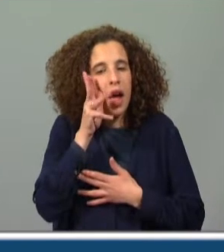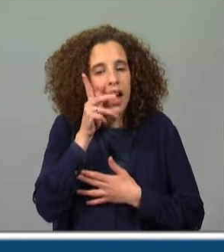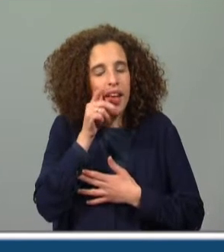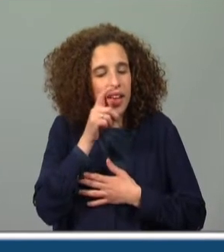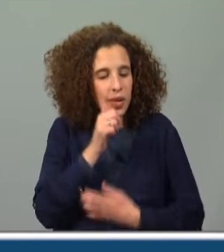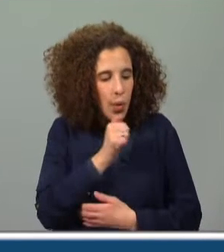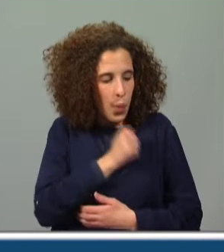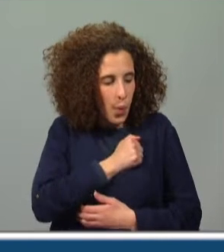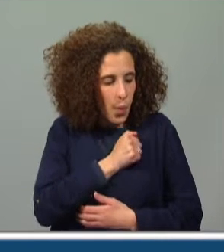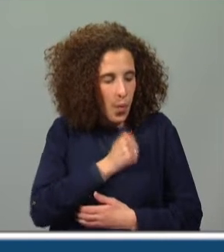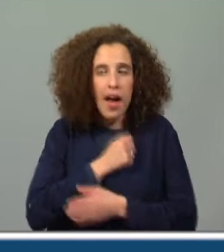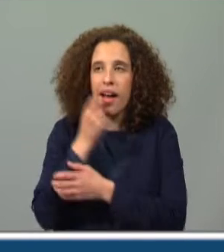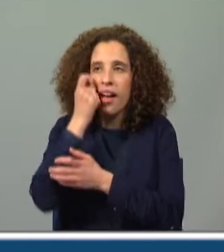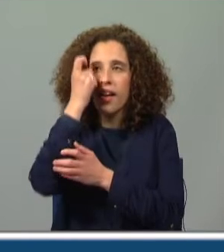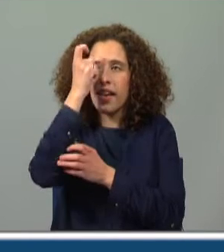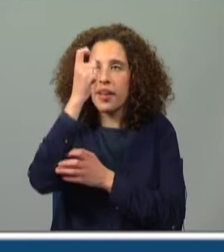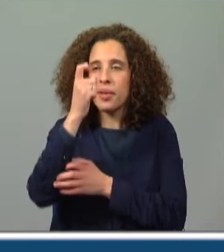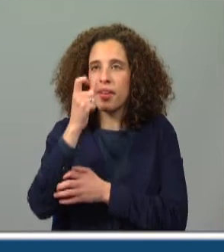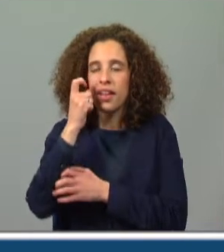pensativo 周到